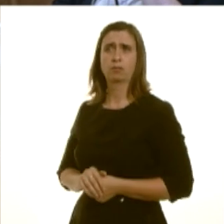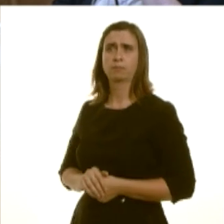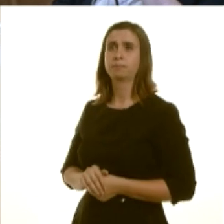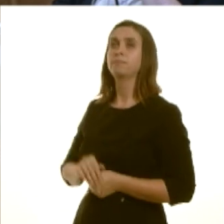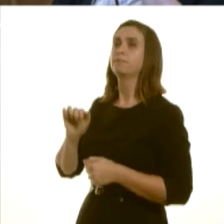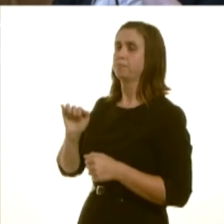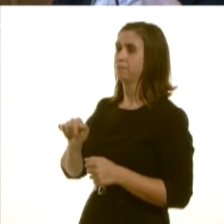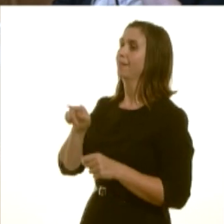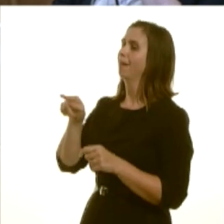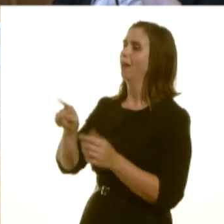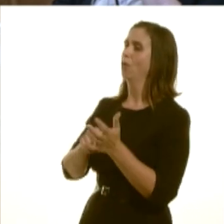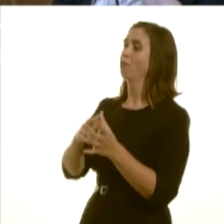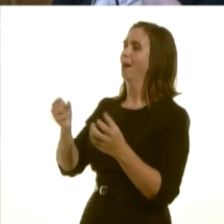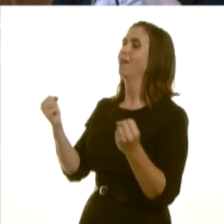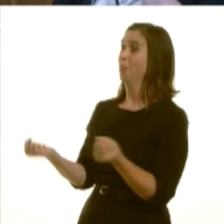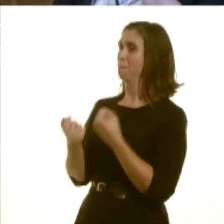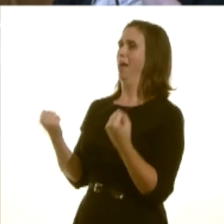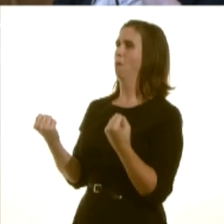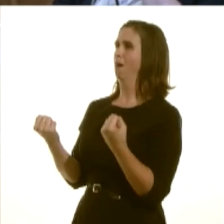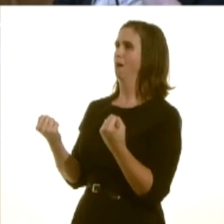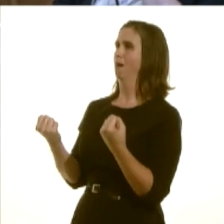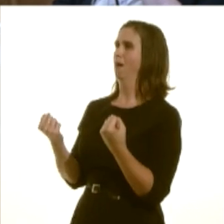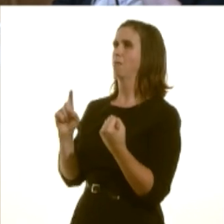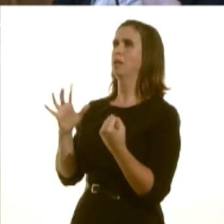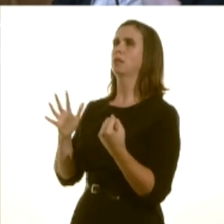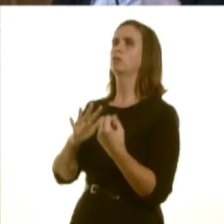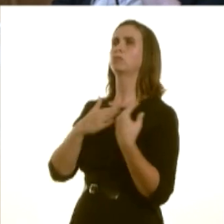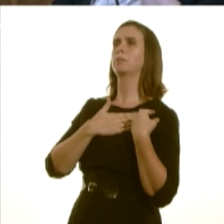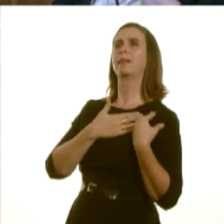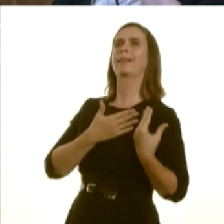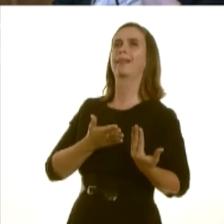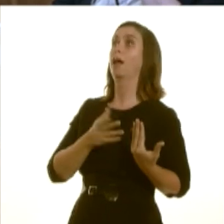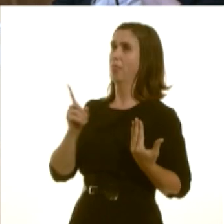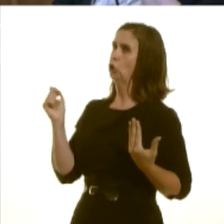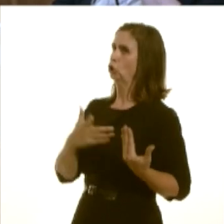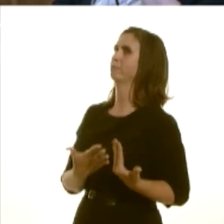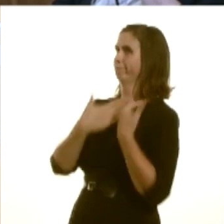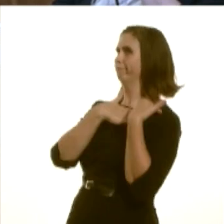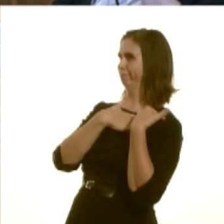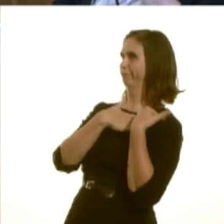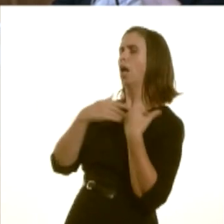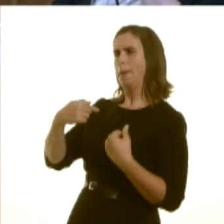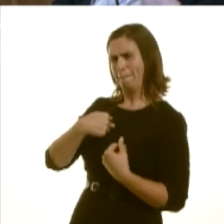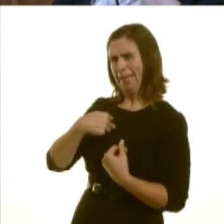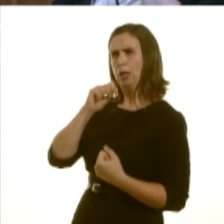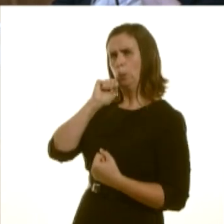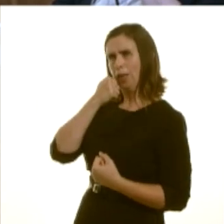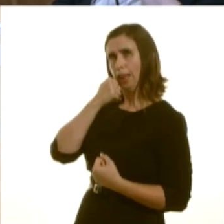not the responsibility—but they do, and so they should. I was aware of this, but I